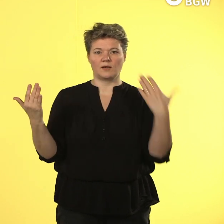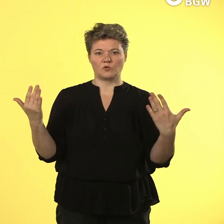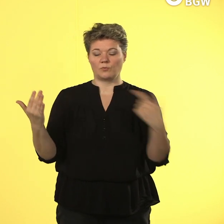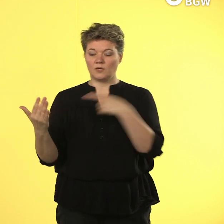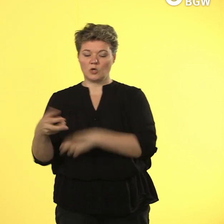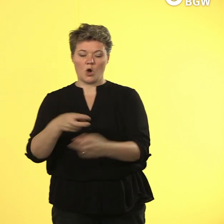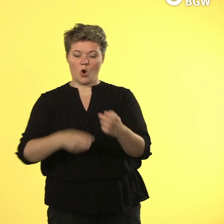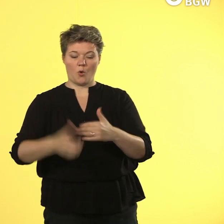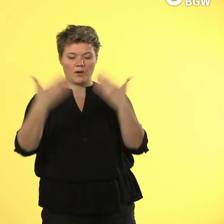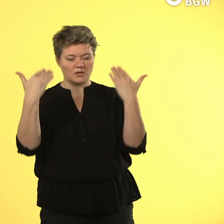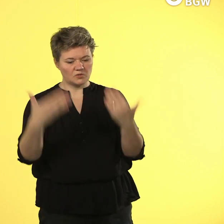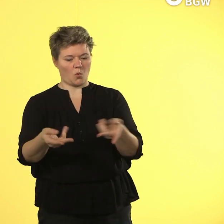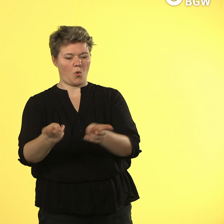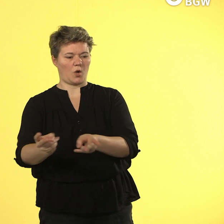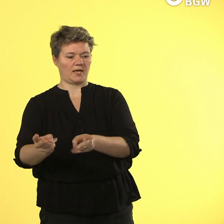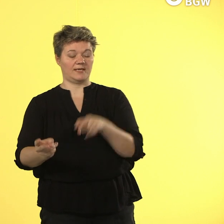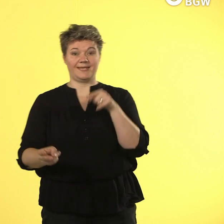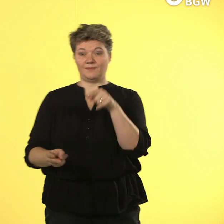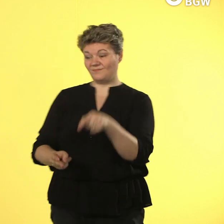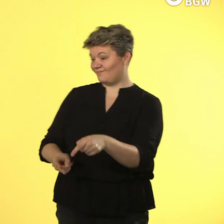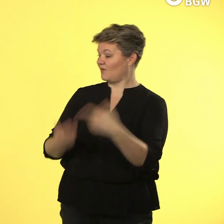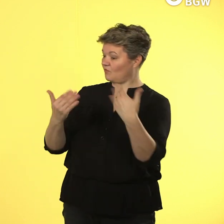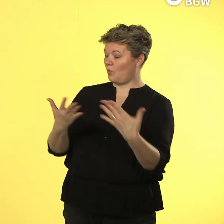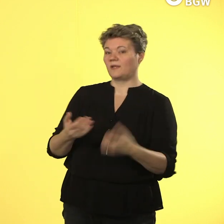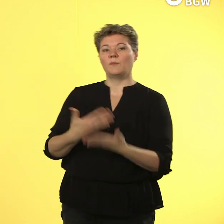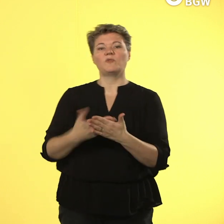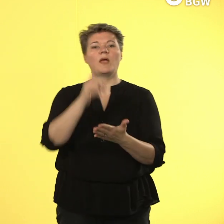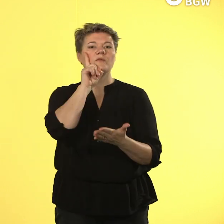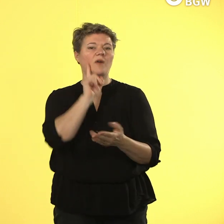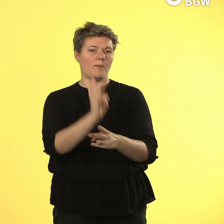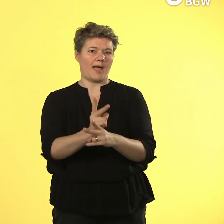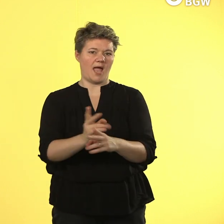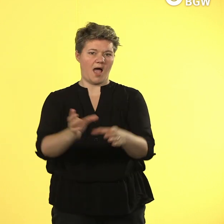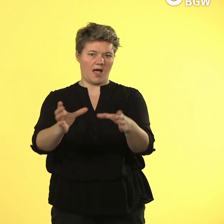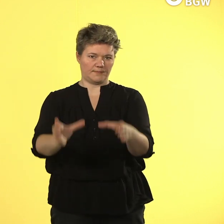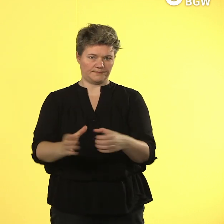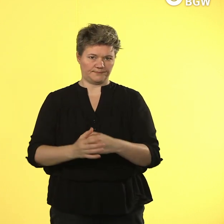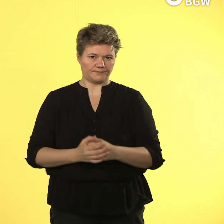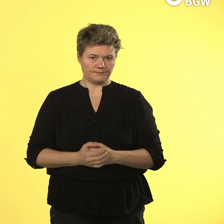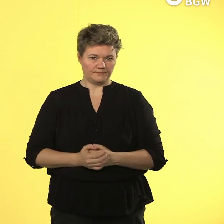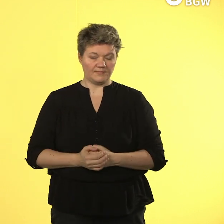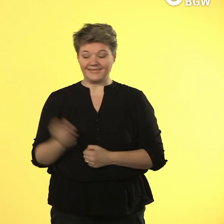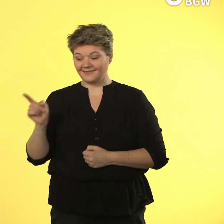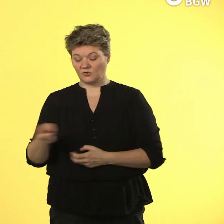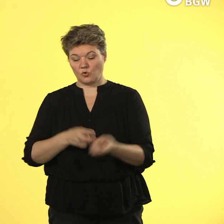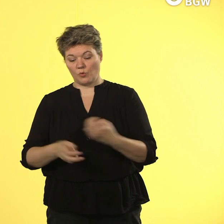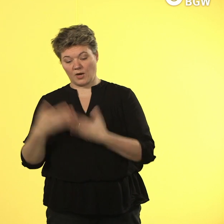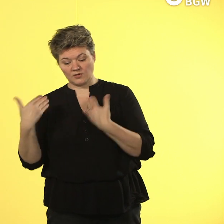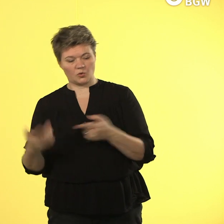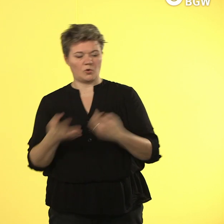sagen wir mal, von Frau Meier, als der andere Teil. Sehr klassischerweise, das habe ich oft in Seminaren,